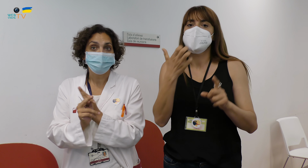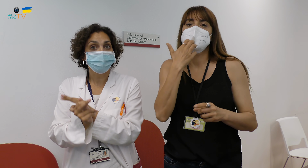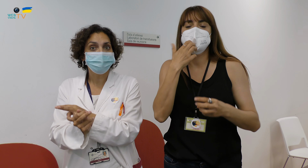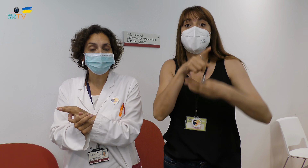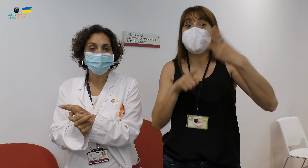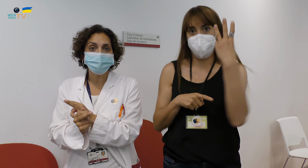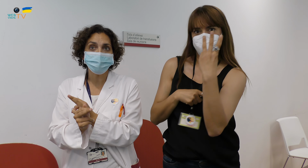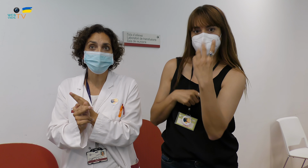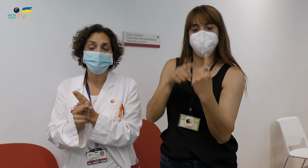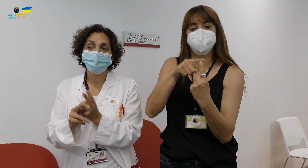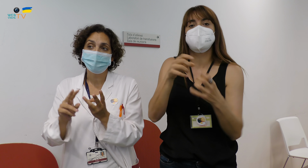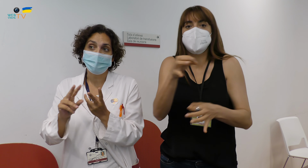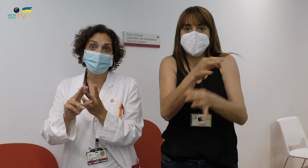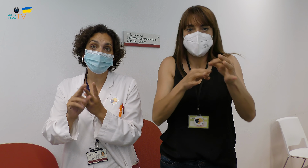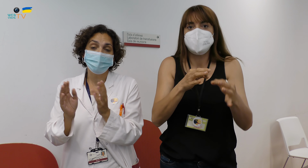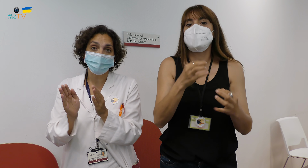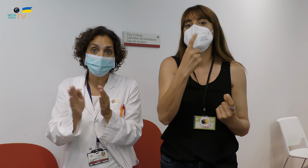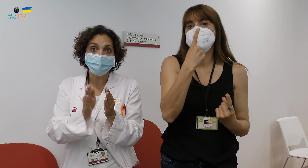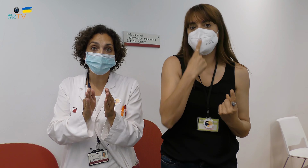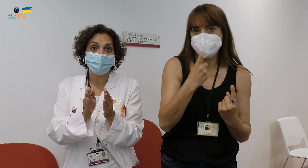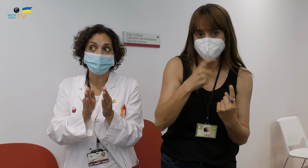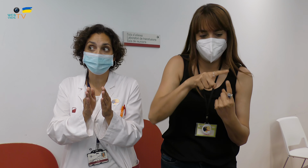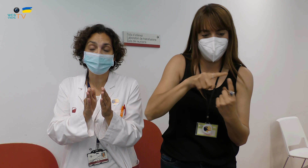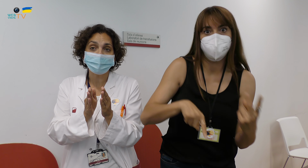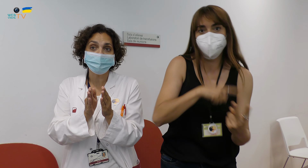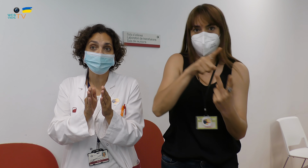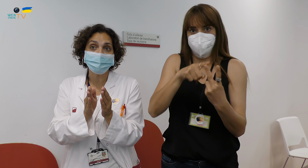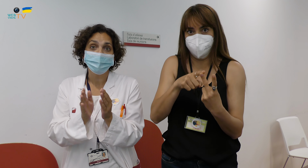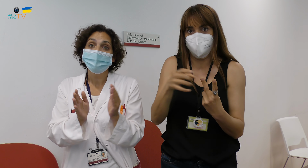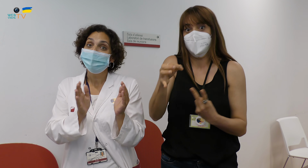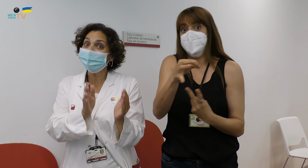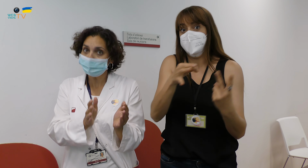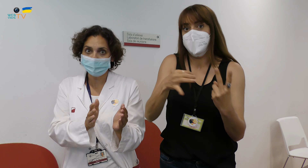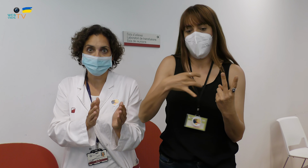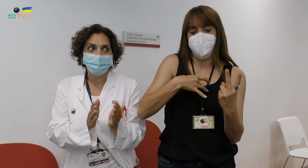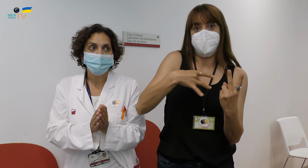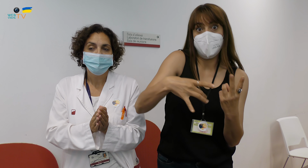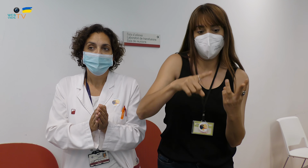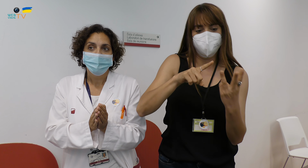els glòbuls vermells, la part de glòbuls blancs i plaquetes i el plasma.